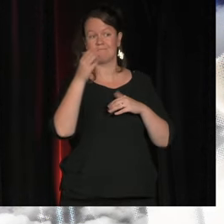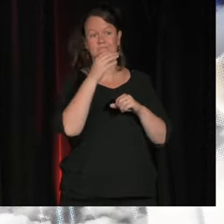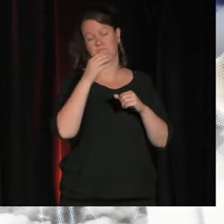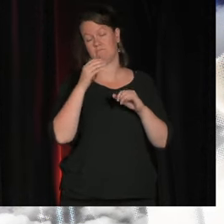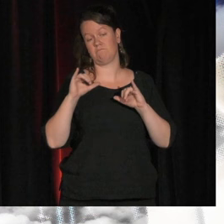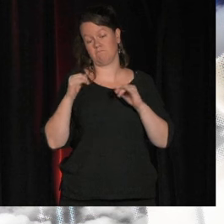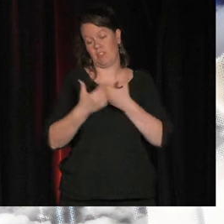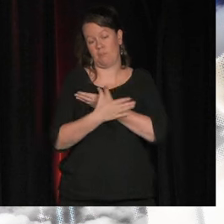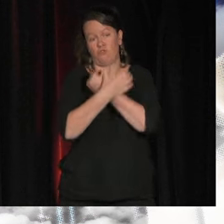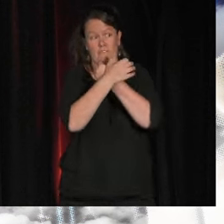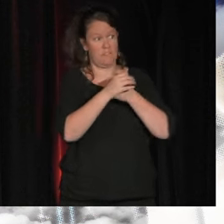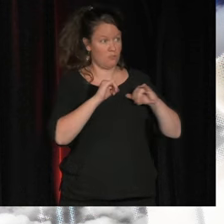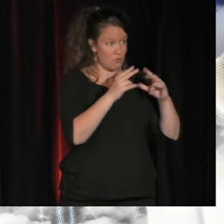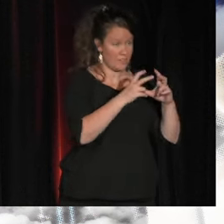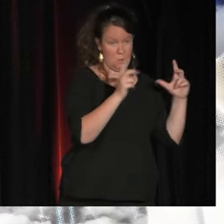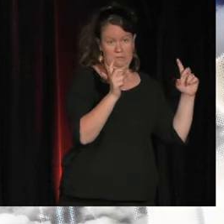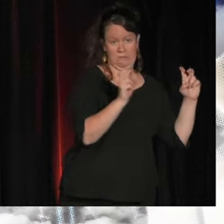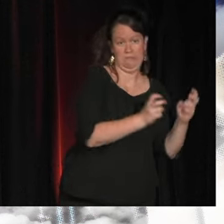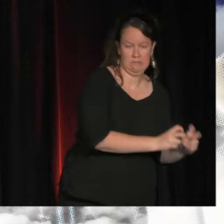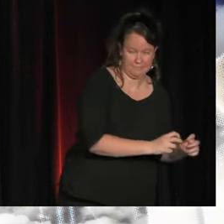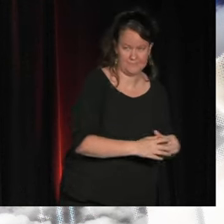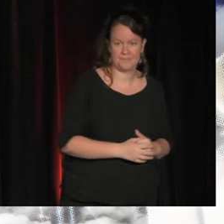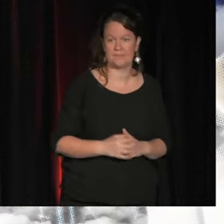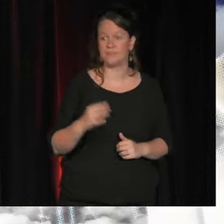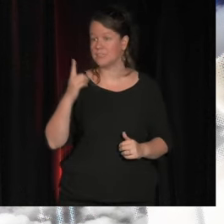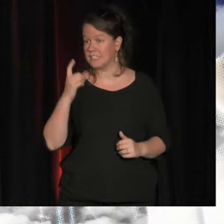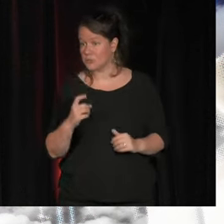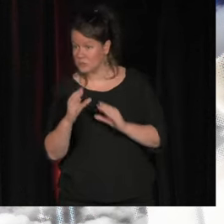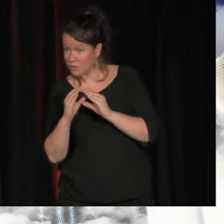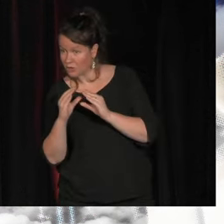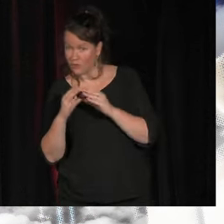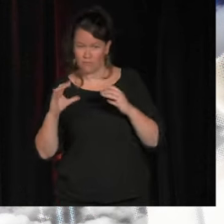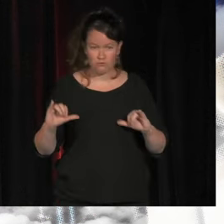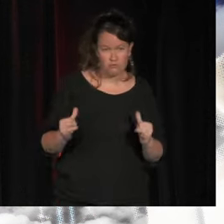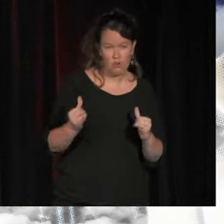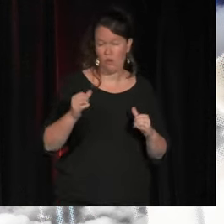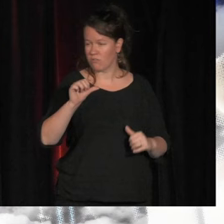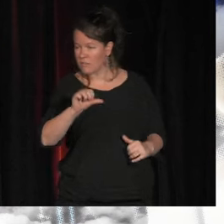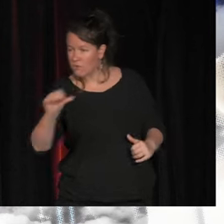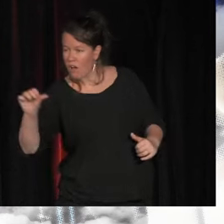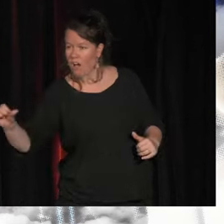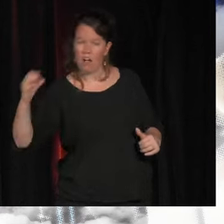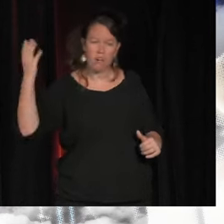En tout cas, si la question était : est-ce que Blizzard, on imagine plutôt un avenir de jeu premium AAA, ou jeu mobile multi microtransactions ?,